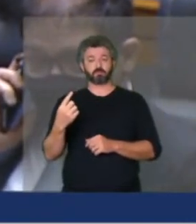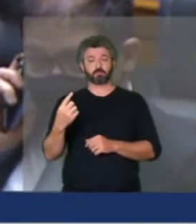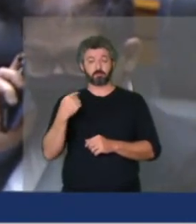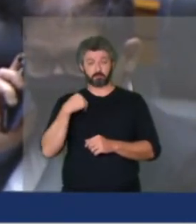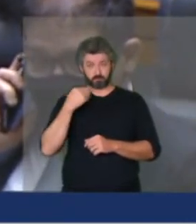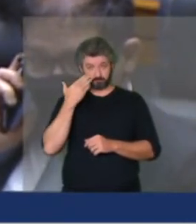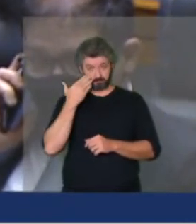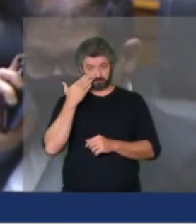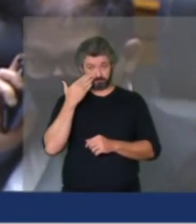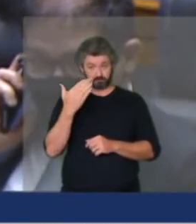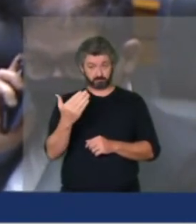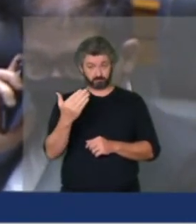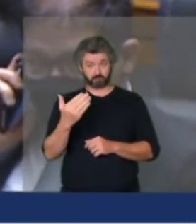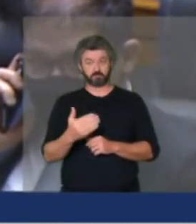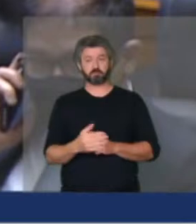ANTES DO SENADOR RAIMUNDO